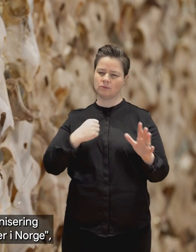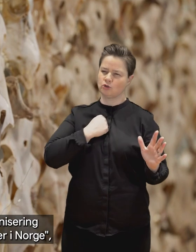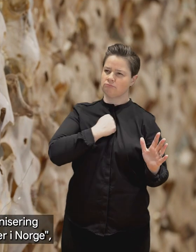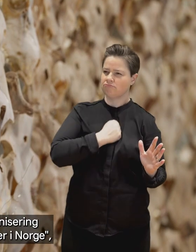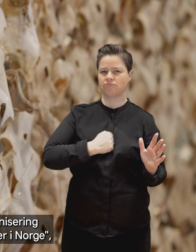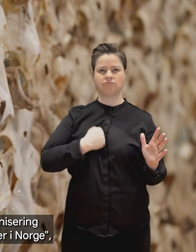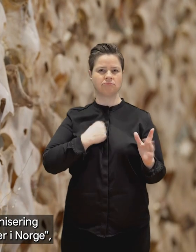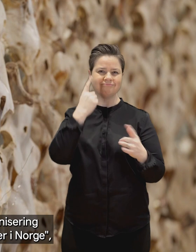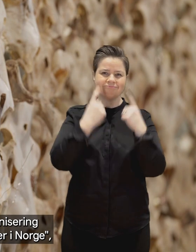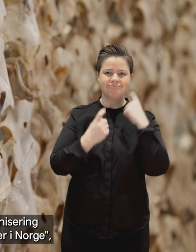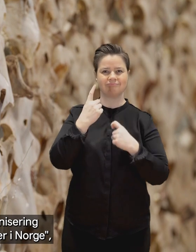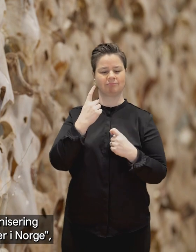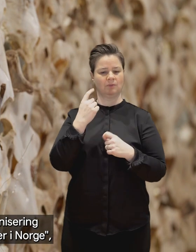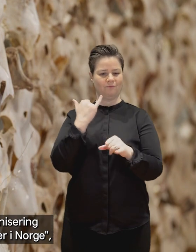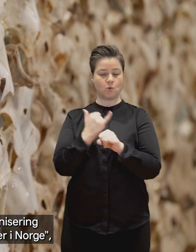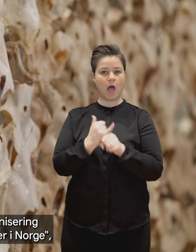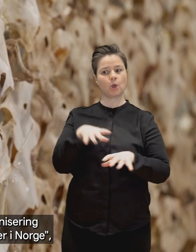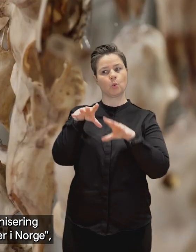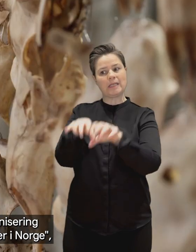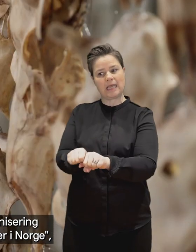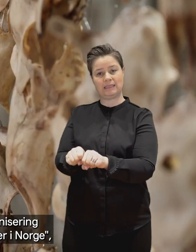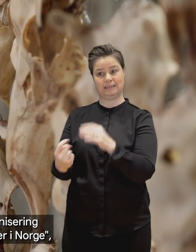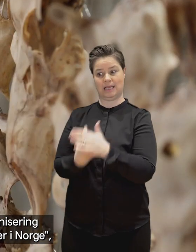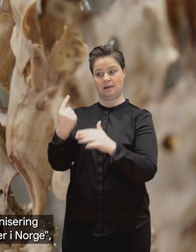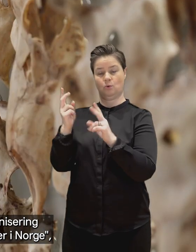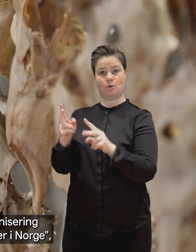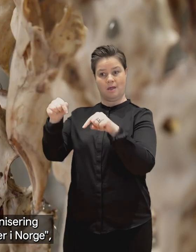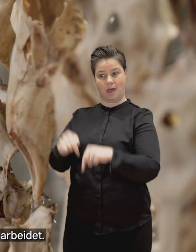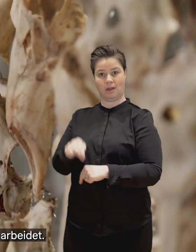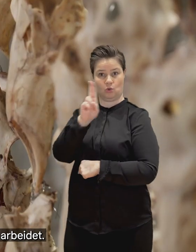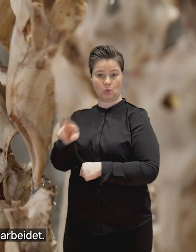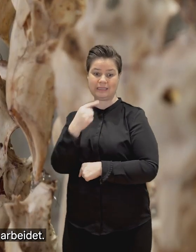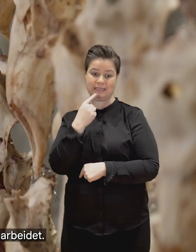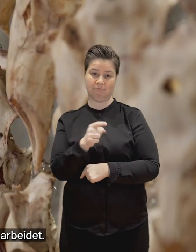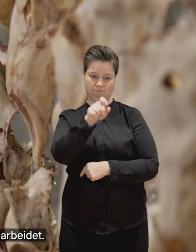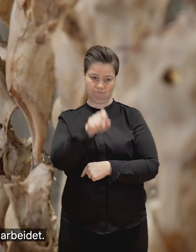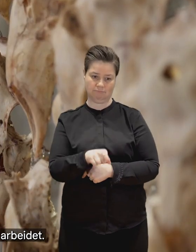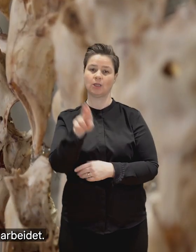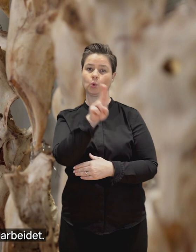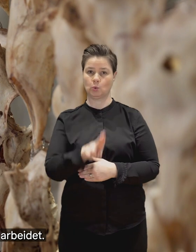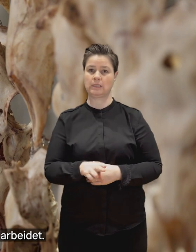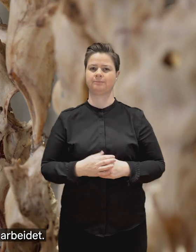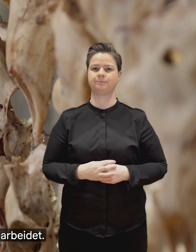"over hvordan kolonisering fortsatt pågår også her i Norge", sier kunstneren bak arbeidet.